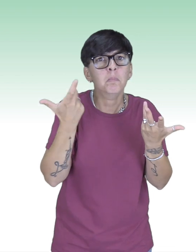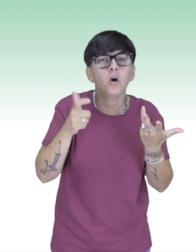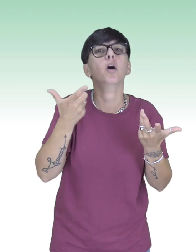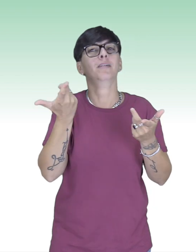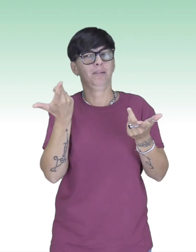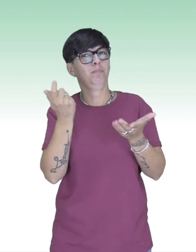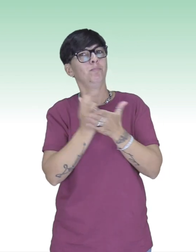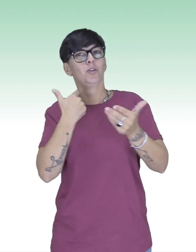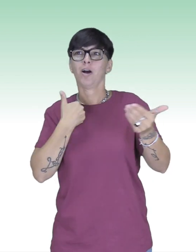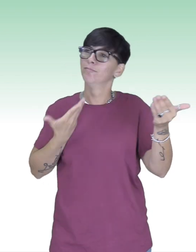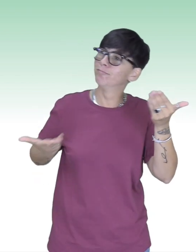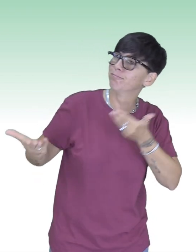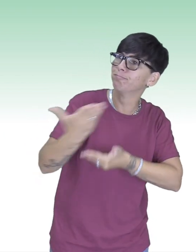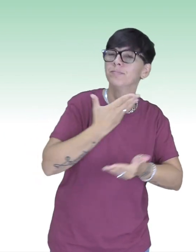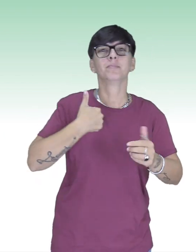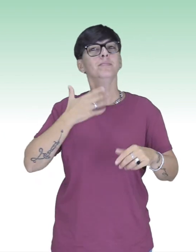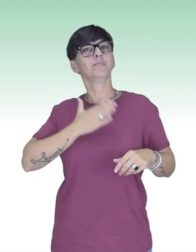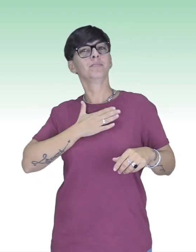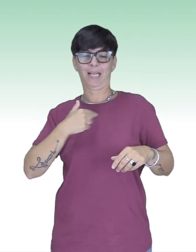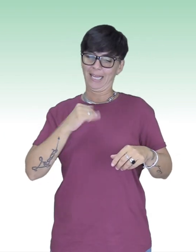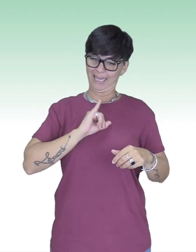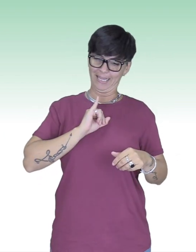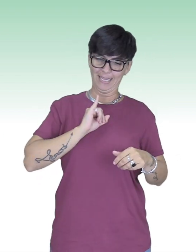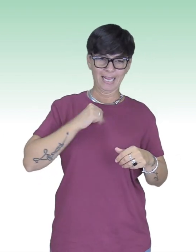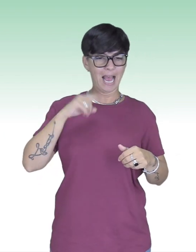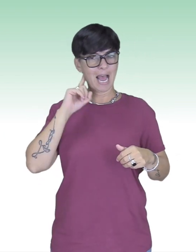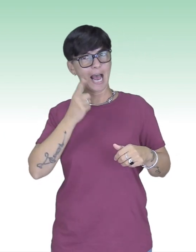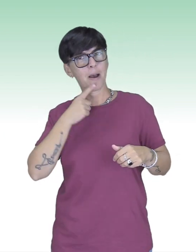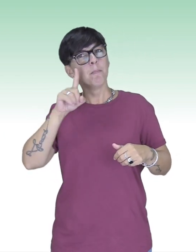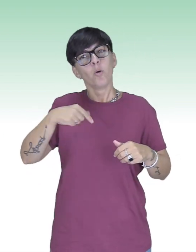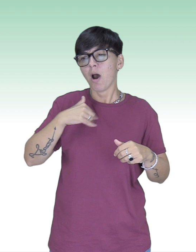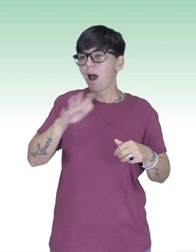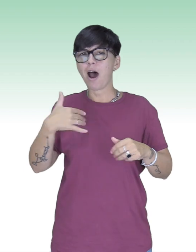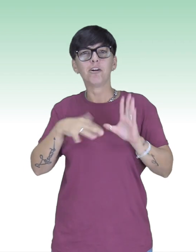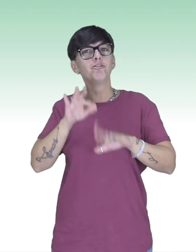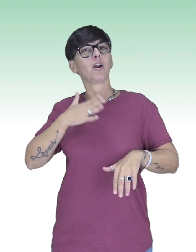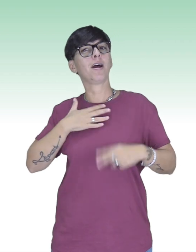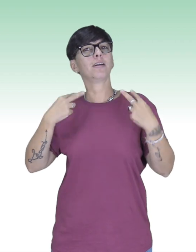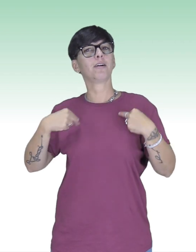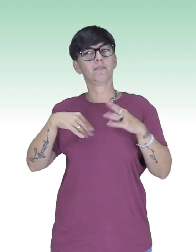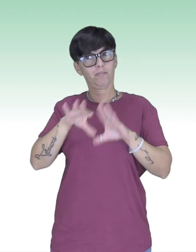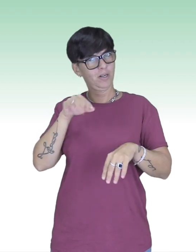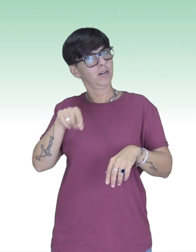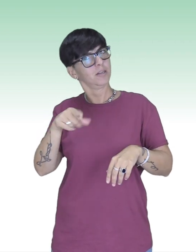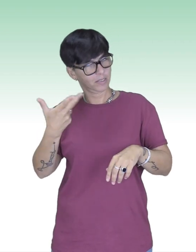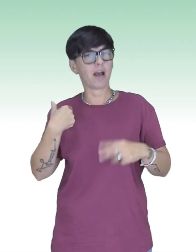Questo è fondamentale e deve diventare la normalità, poiché essere in grado di celebrare la propria identità nella propria lingua